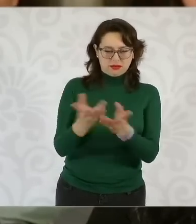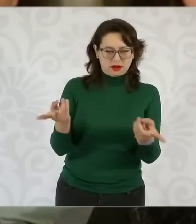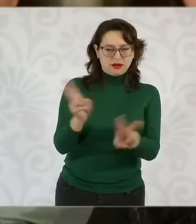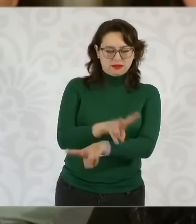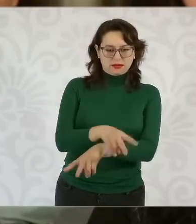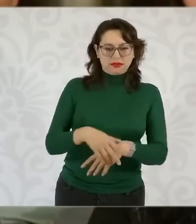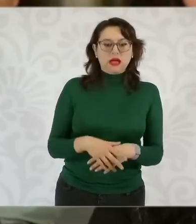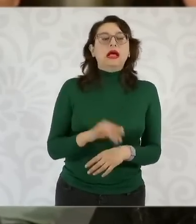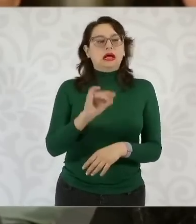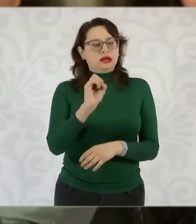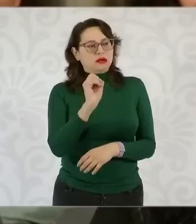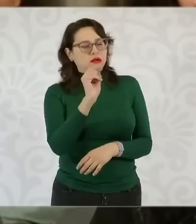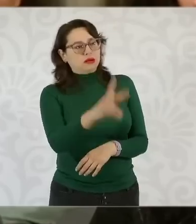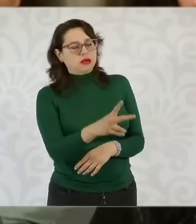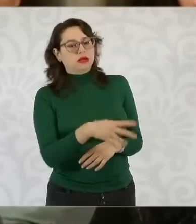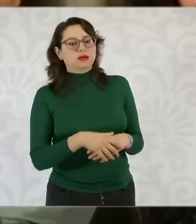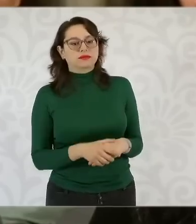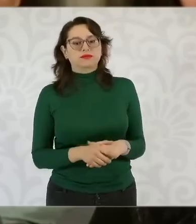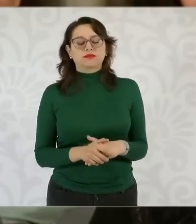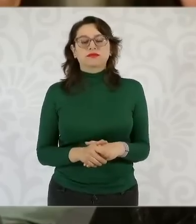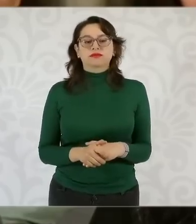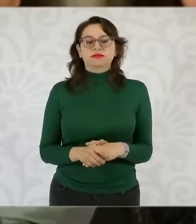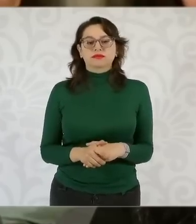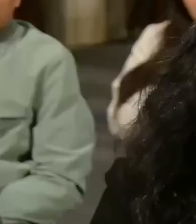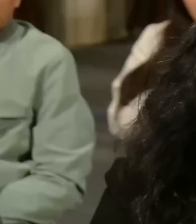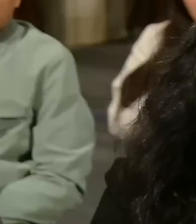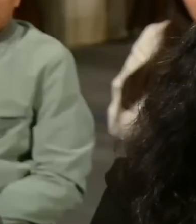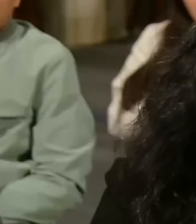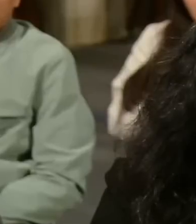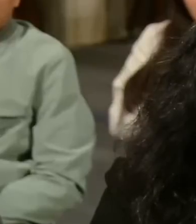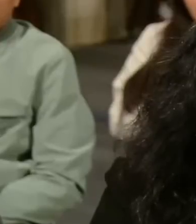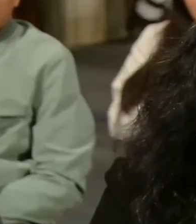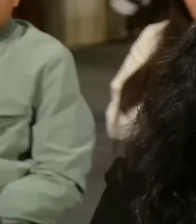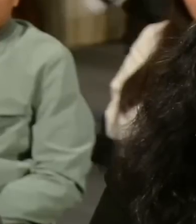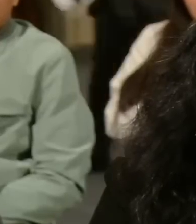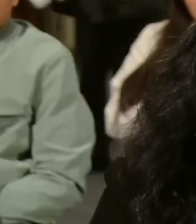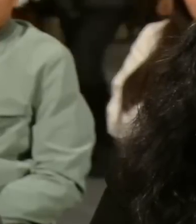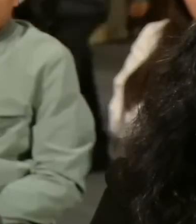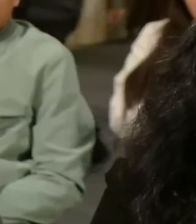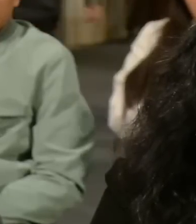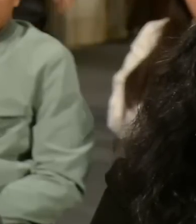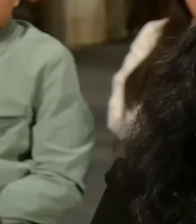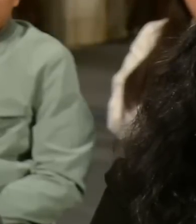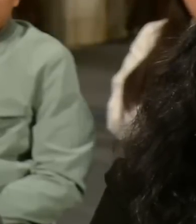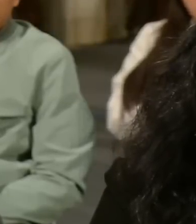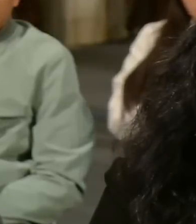dep y para el director si tienen contemplado tipo de crédito o plan especial para atraer